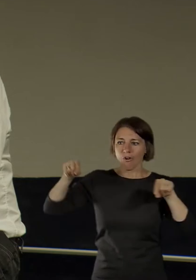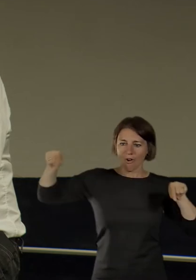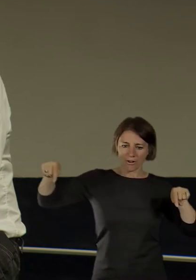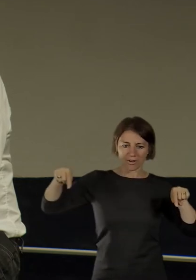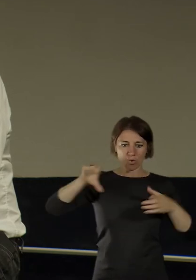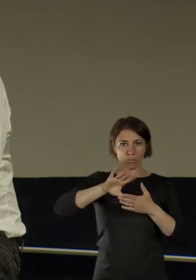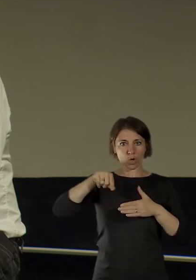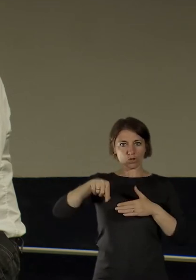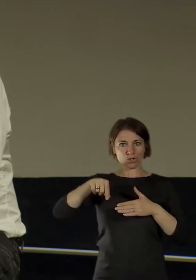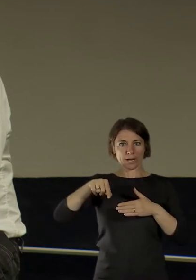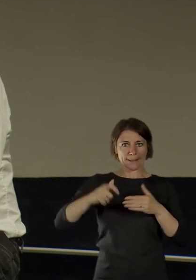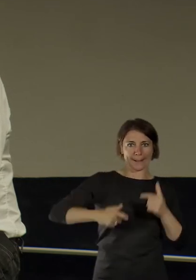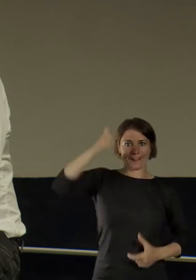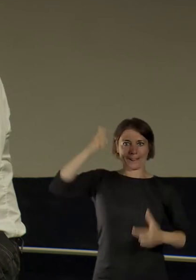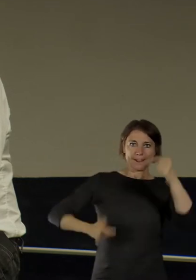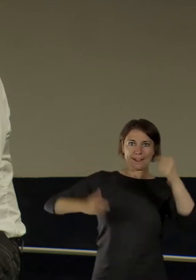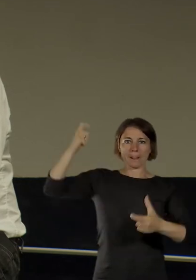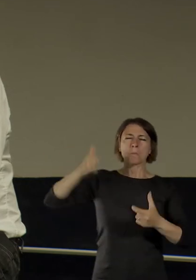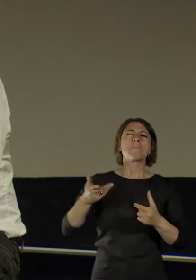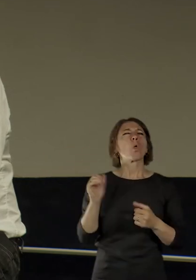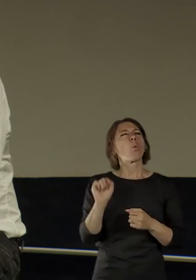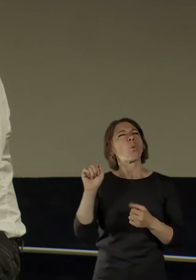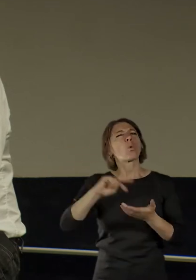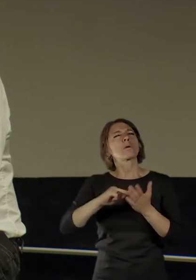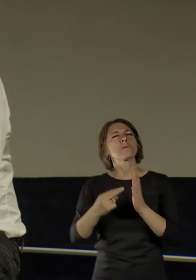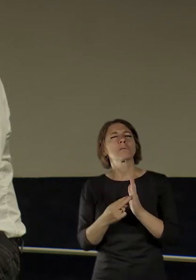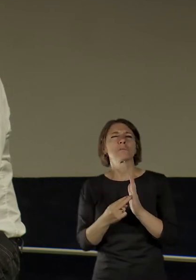že ty věže měli původně výšku něco jako 70 m.